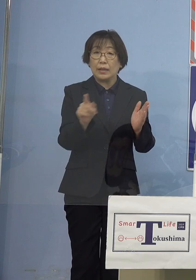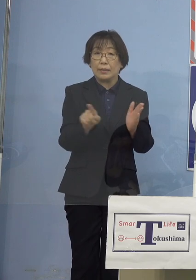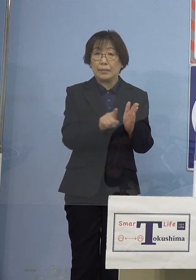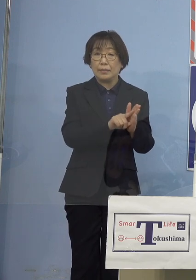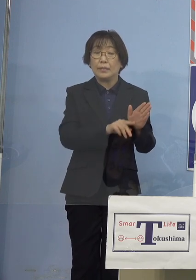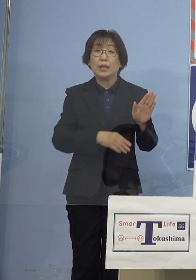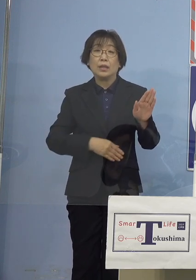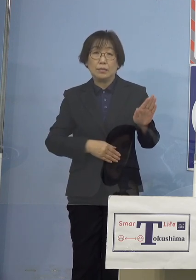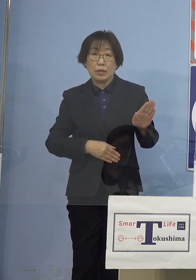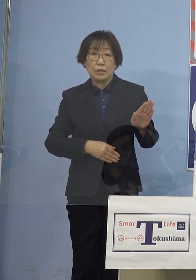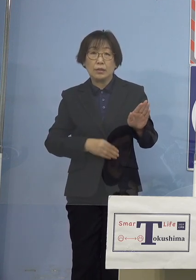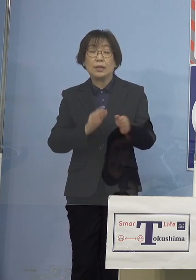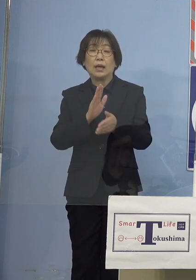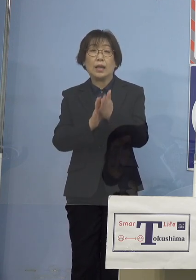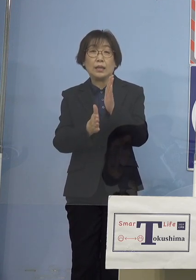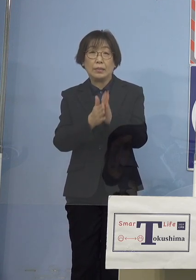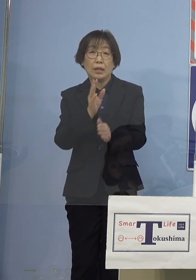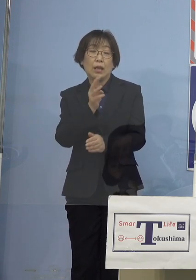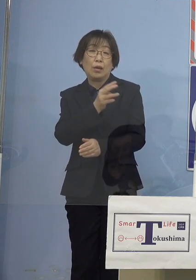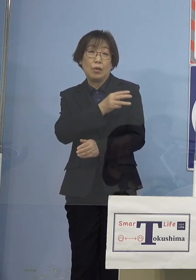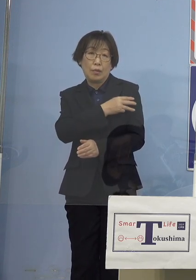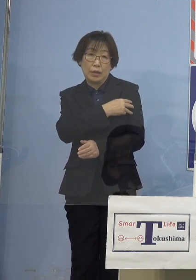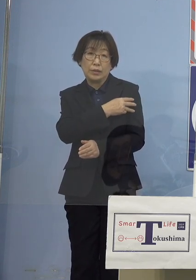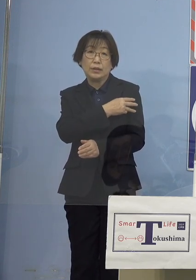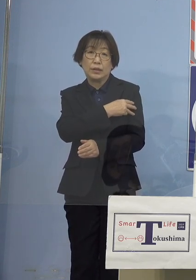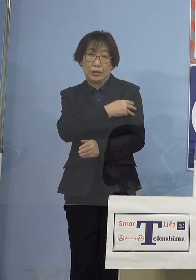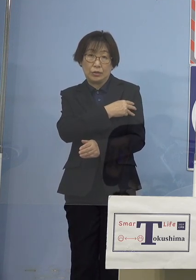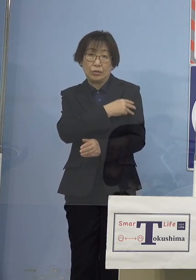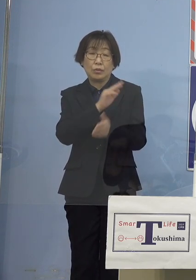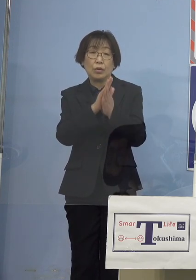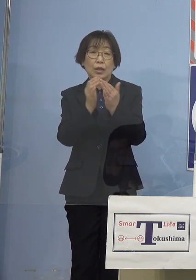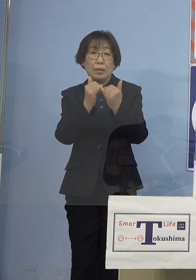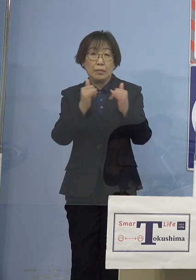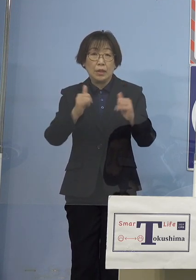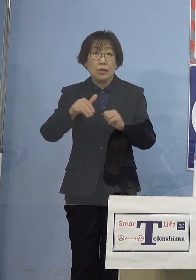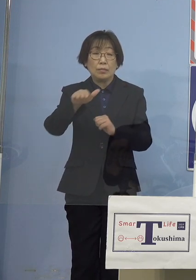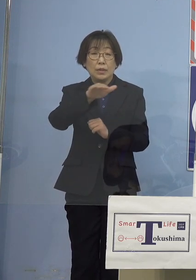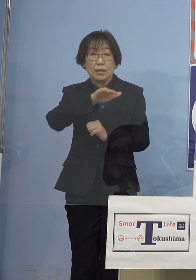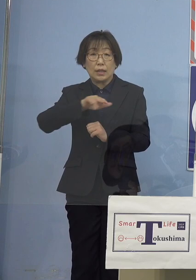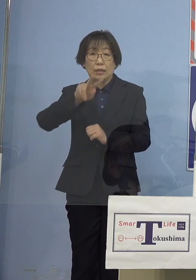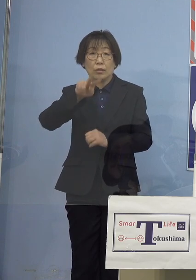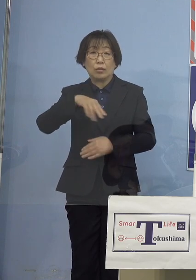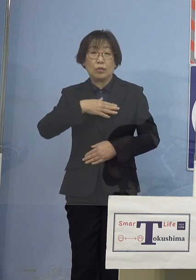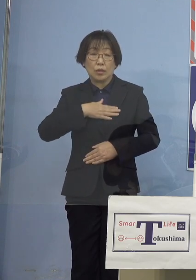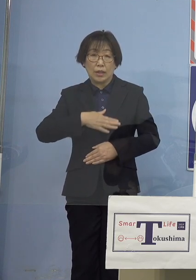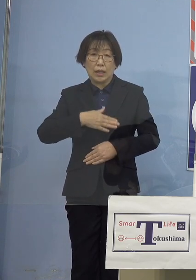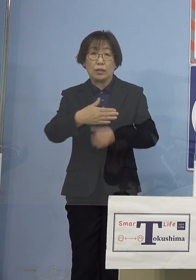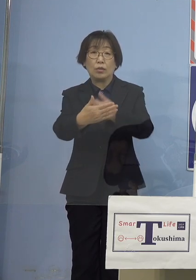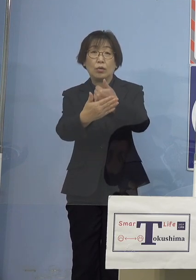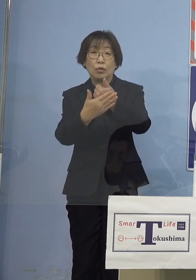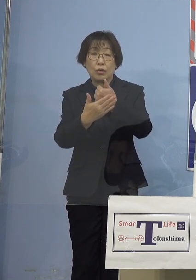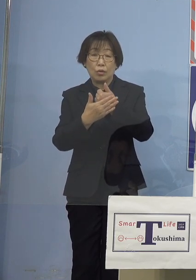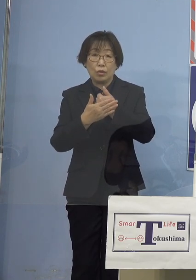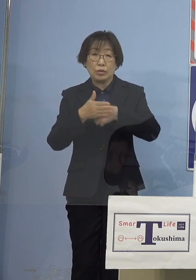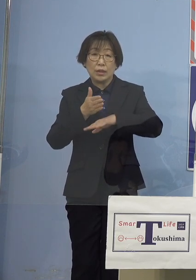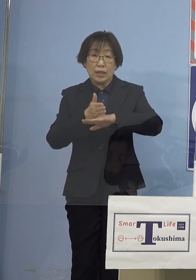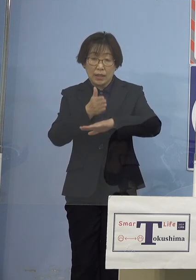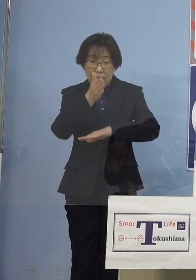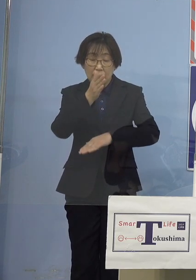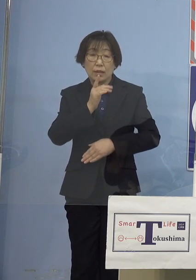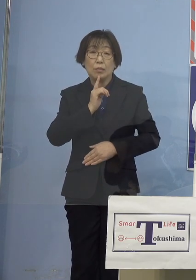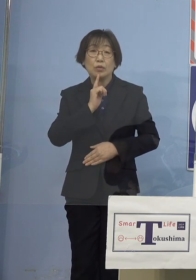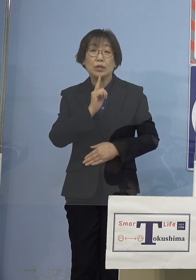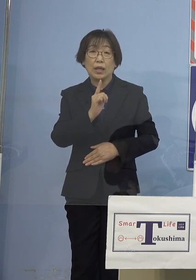改めて、ワクチン接種に対する県民の皆様方の ご理解ご協力に感謝申し上げたいと思います